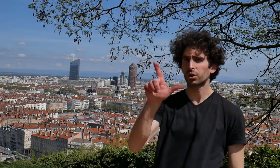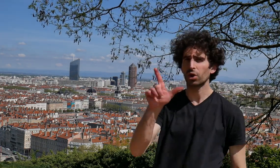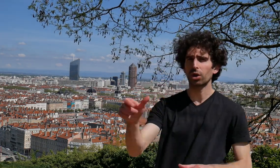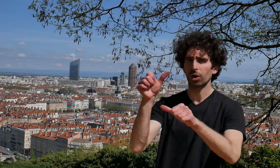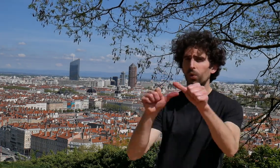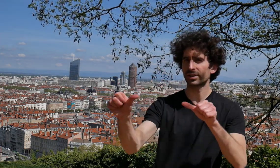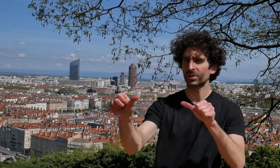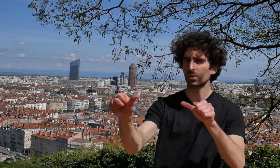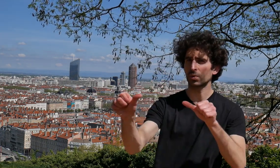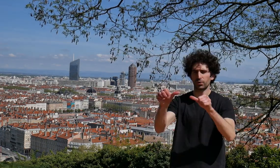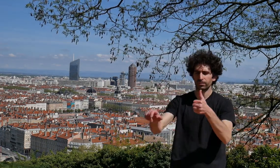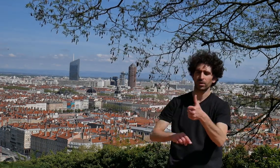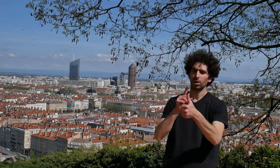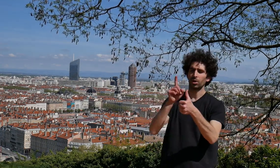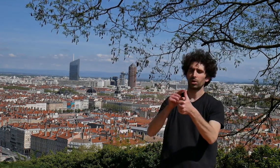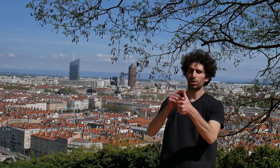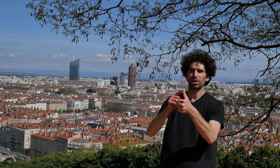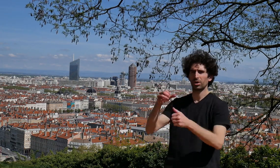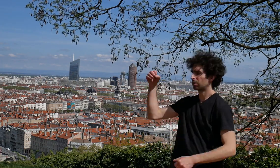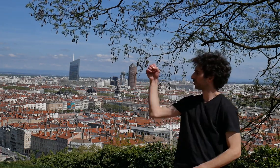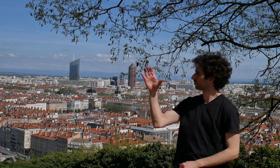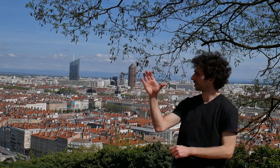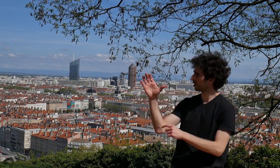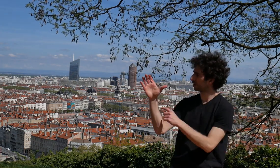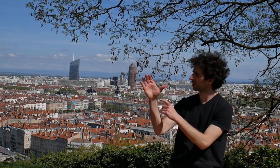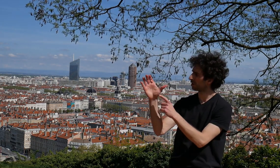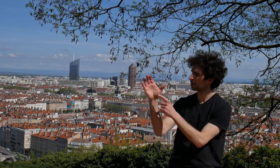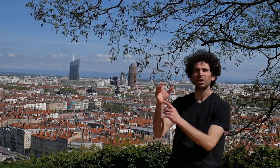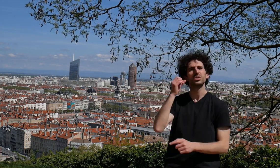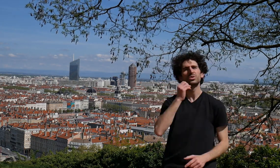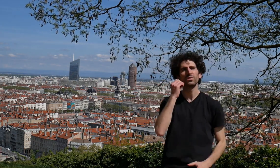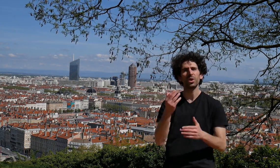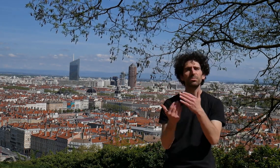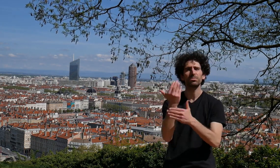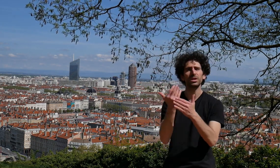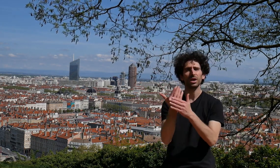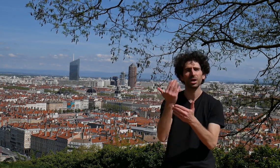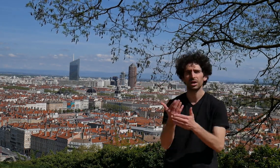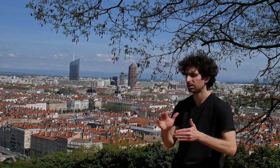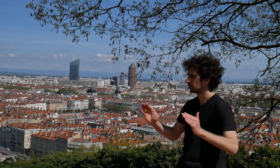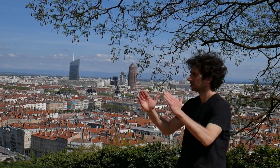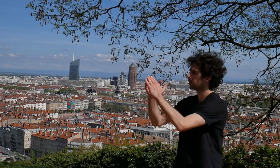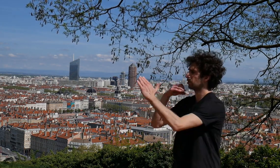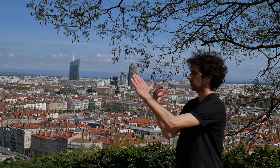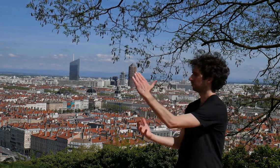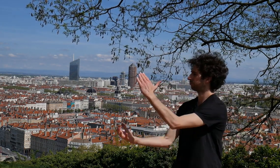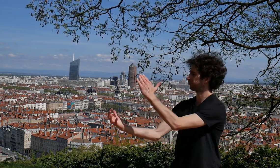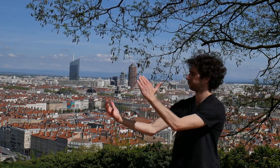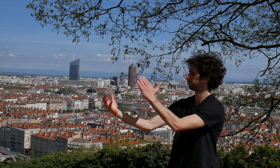Deux conditions. 1) La lumière. Souvent, le matin, le soleil se lève